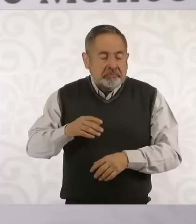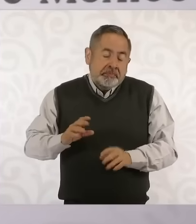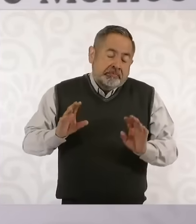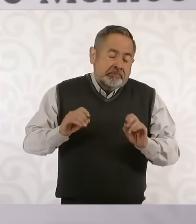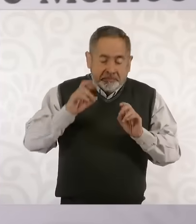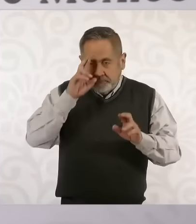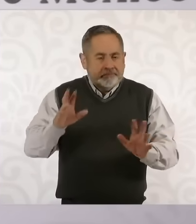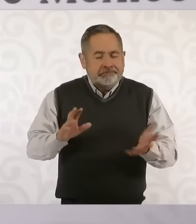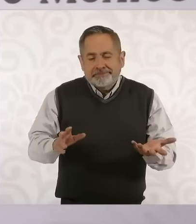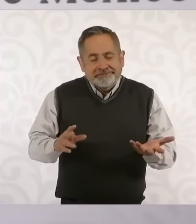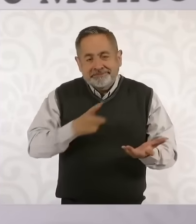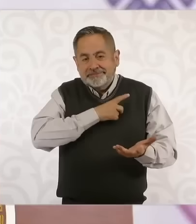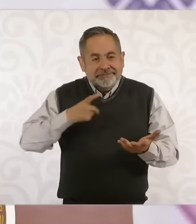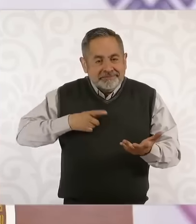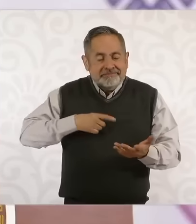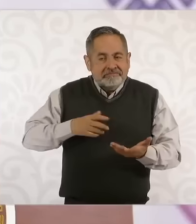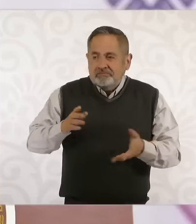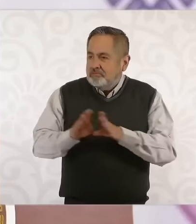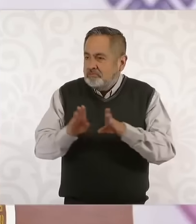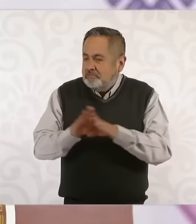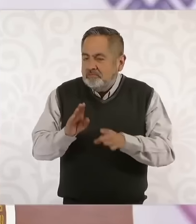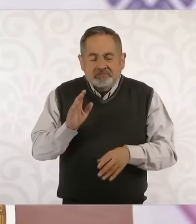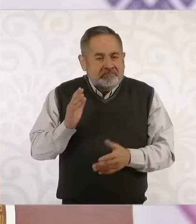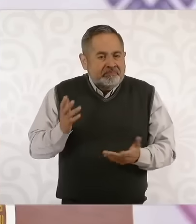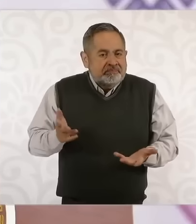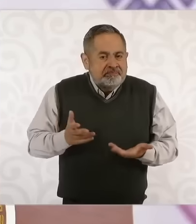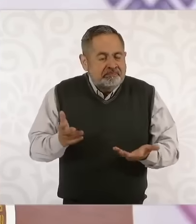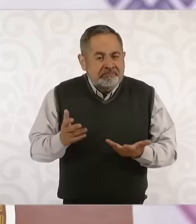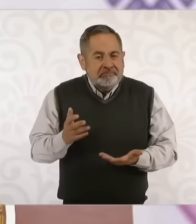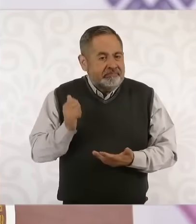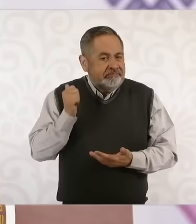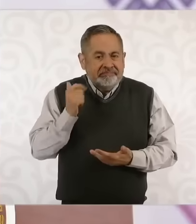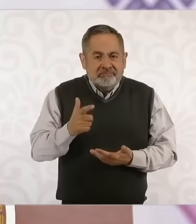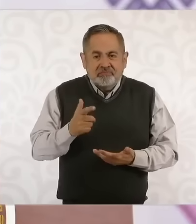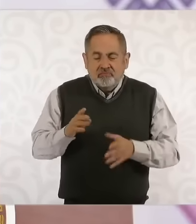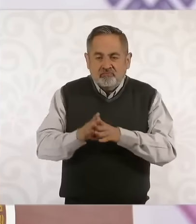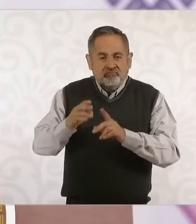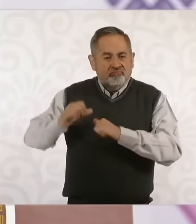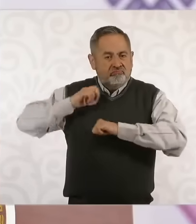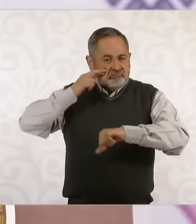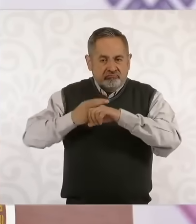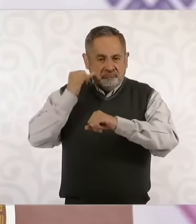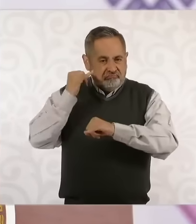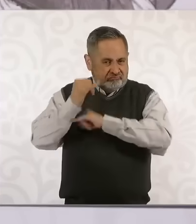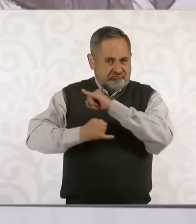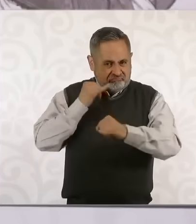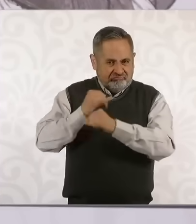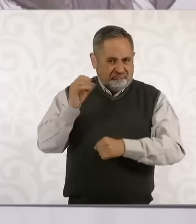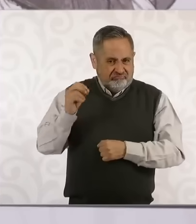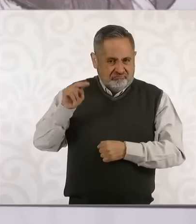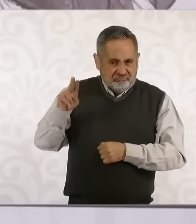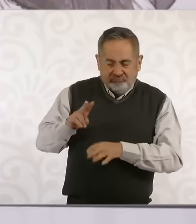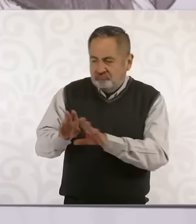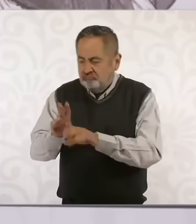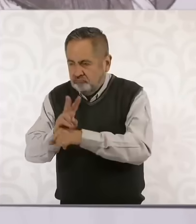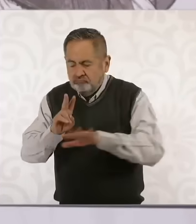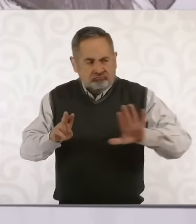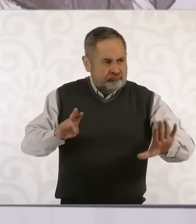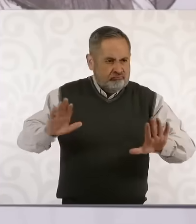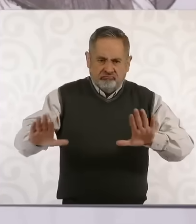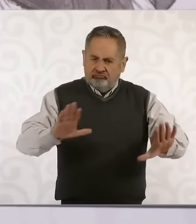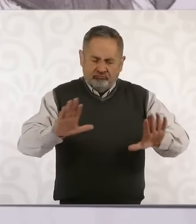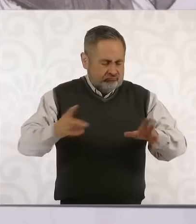tiene que haber un eh organismo internacional que funja como tal. Y la verdad es que la ONU en los